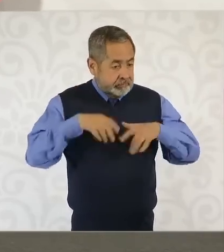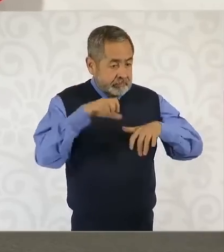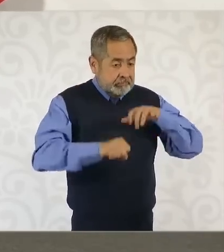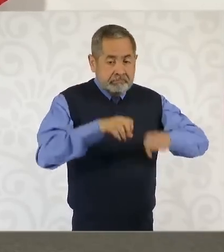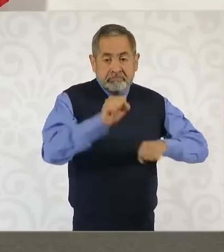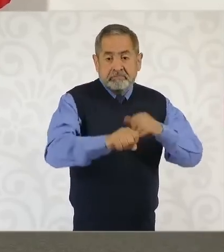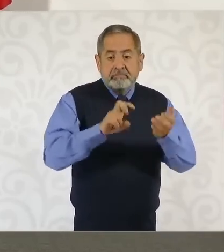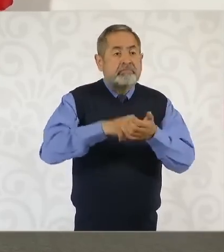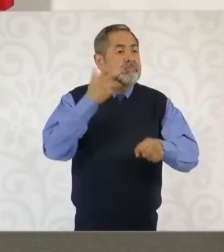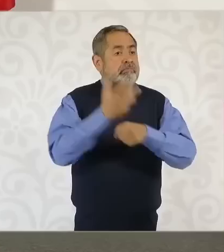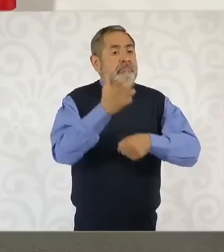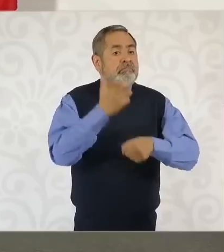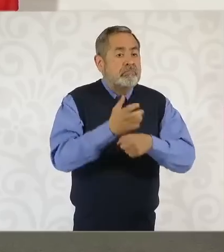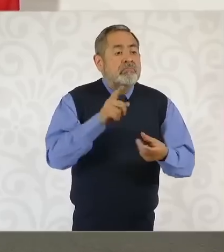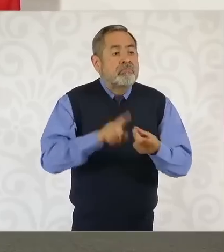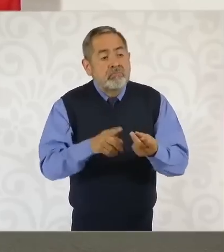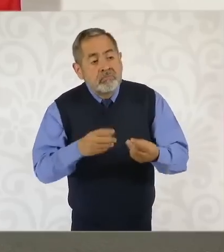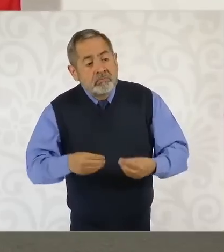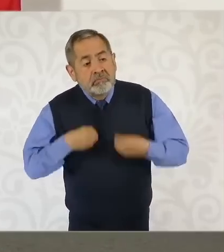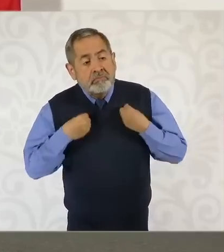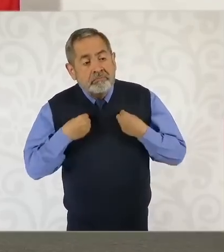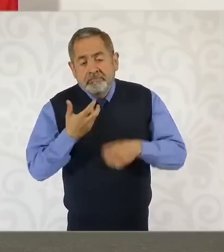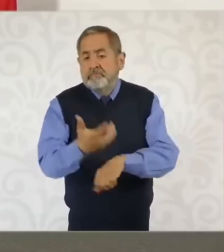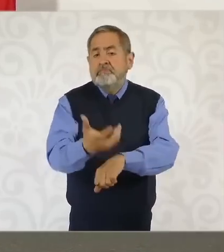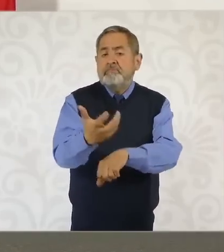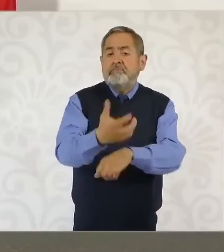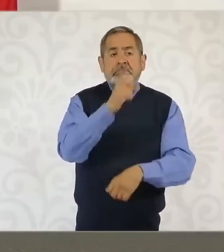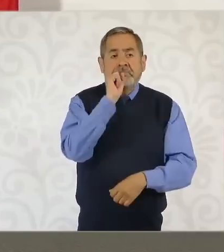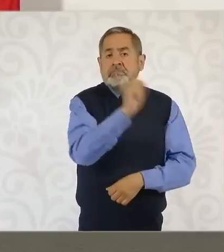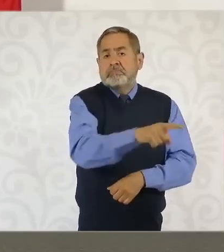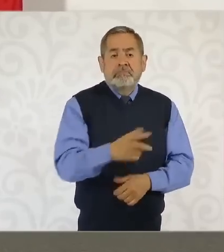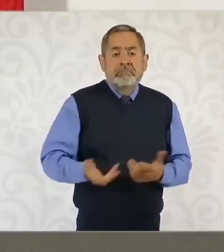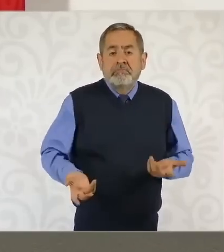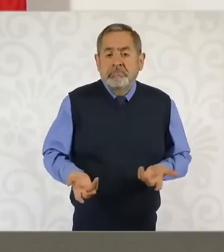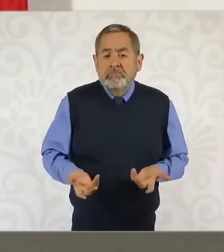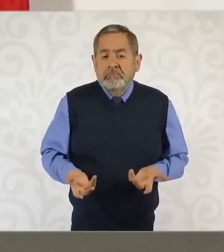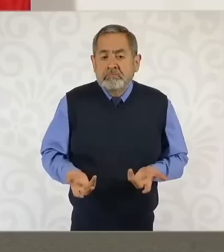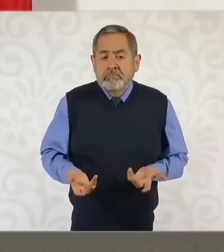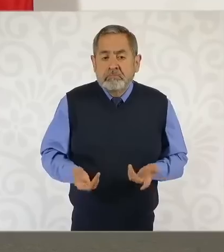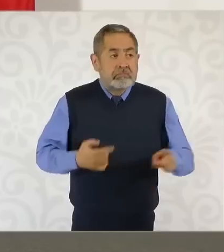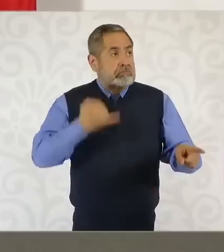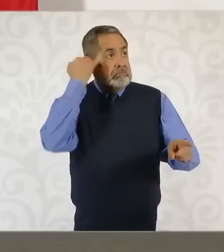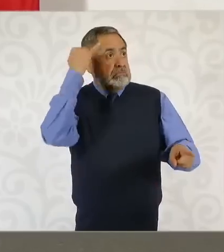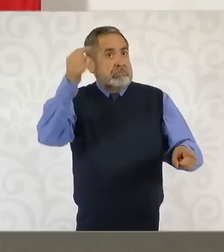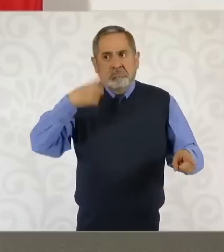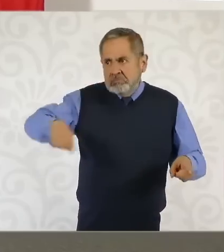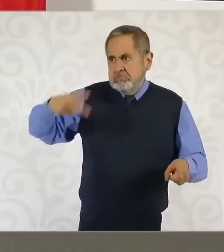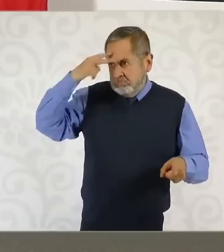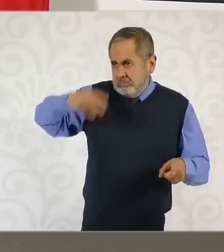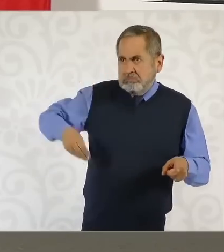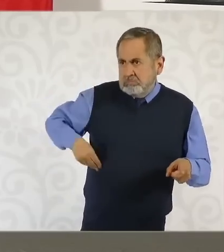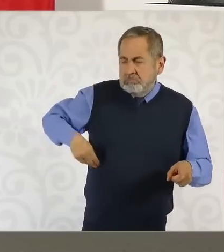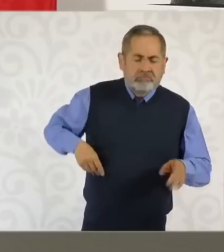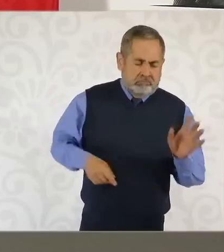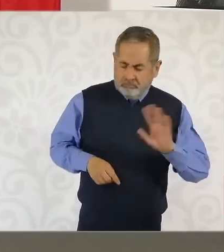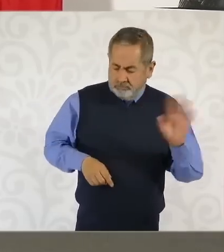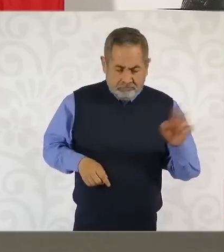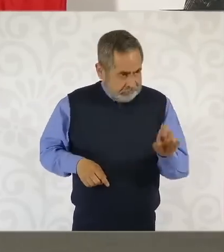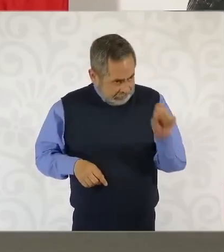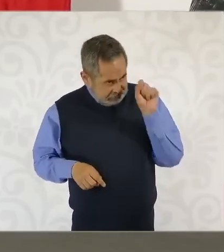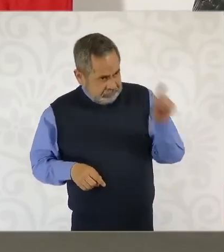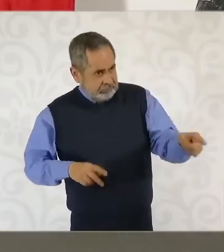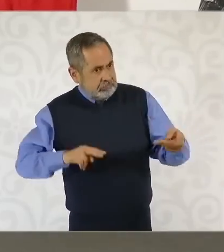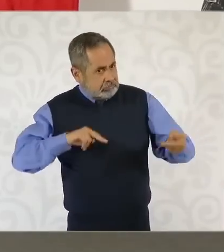por este delito son estadounidenses que esta idea de que todos son mexicanos ahora